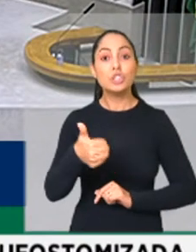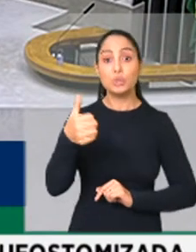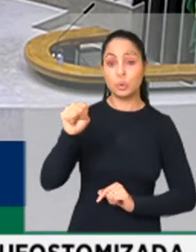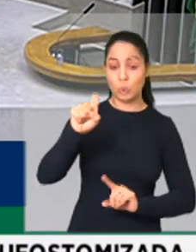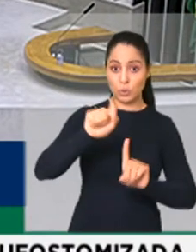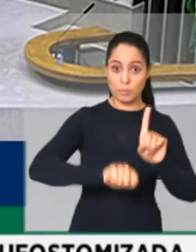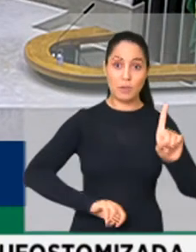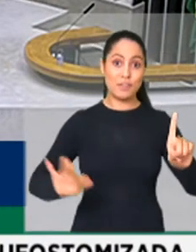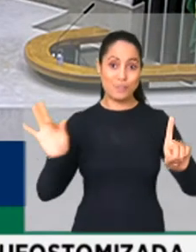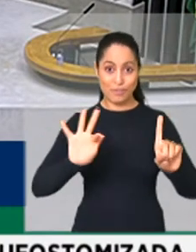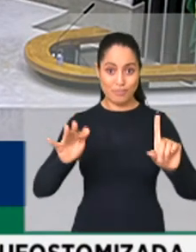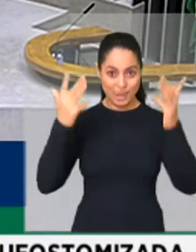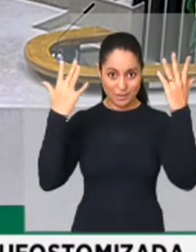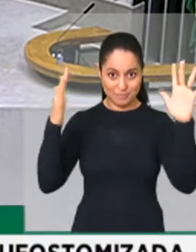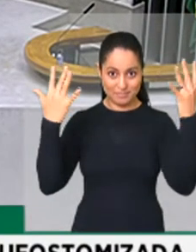VIDA. O AUTOR É O DEPUTADO DR. ZACHARIAS CALIL DO